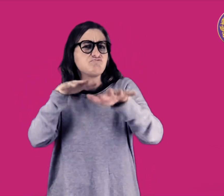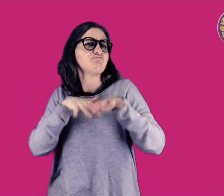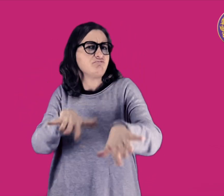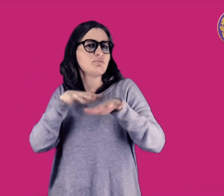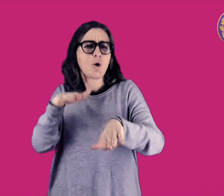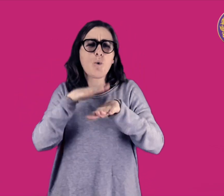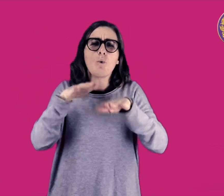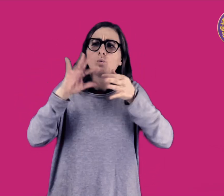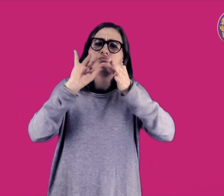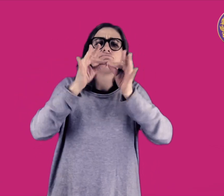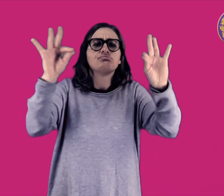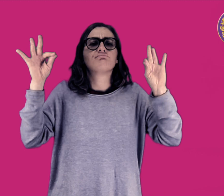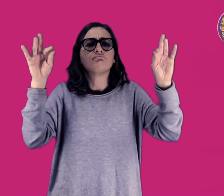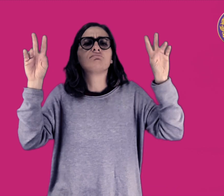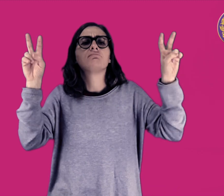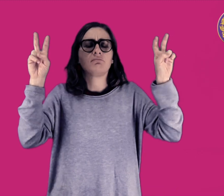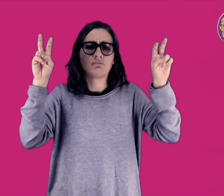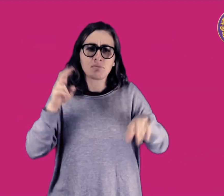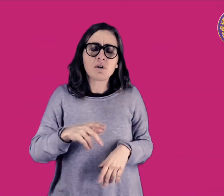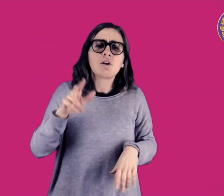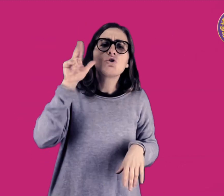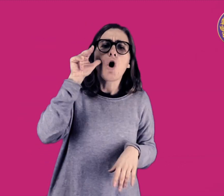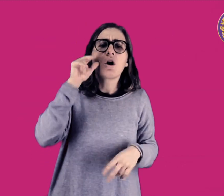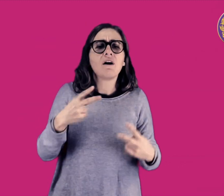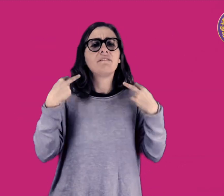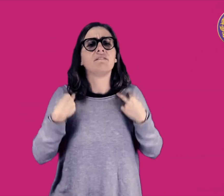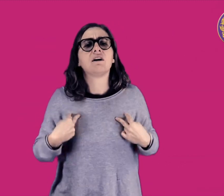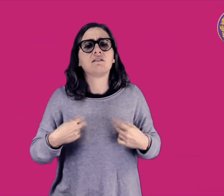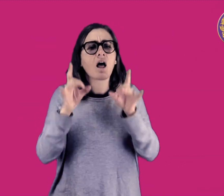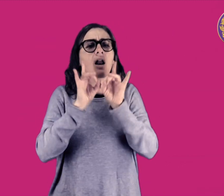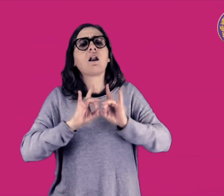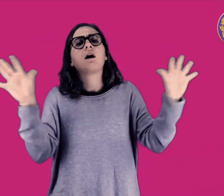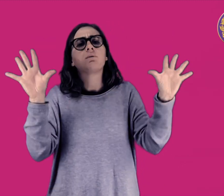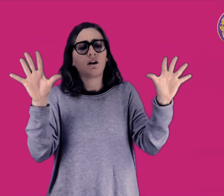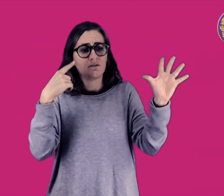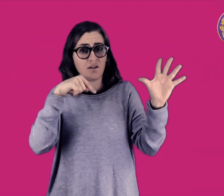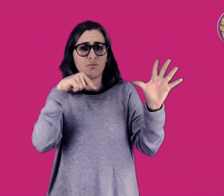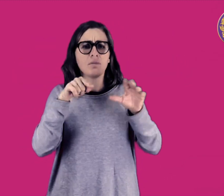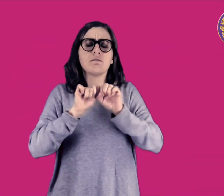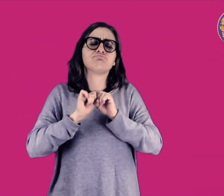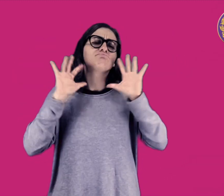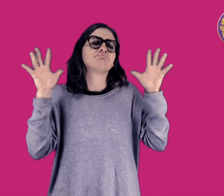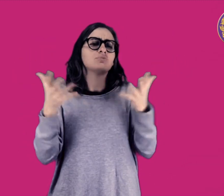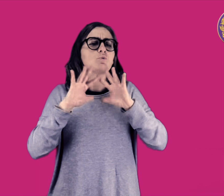scandendo il grido ‘Donna, vita, libertà’,